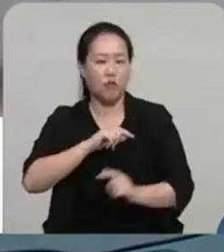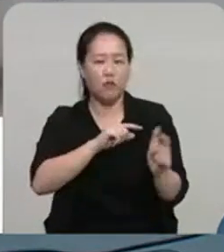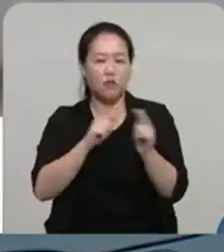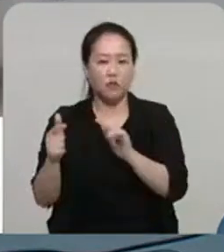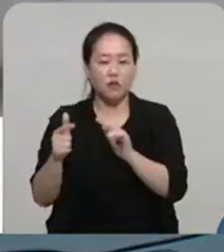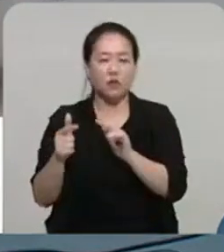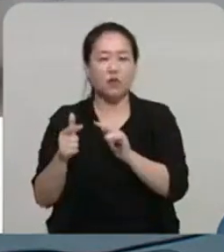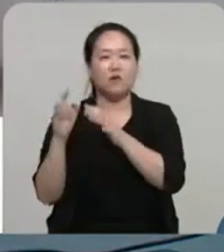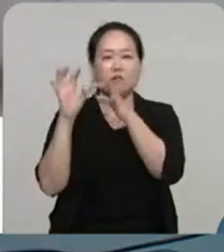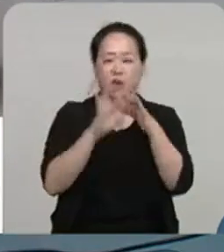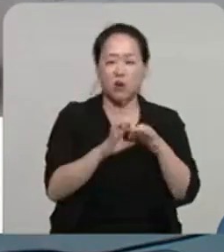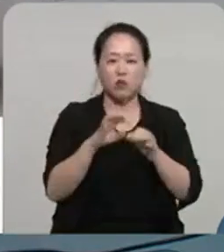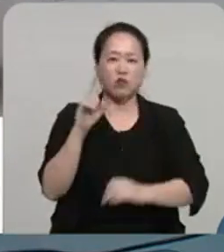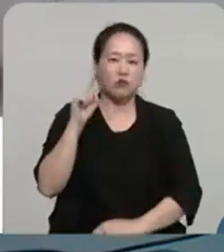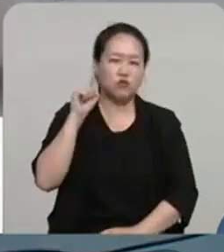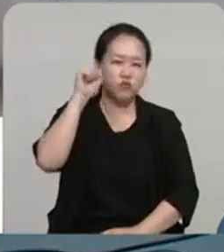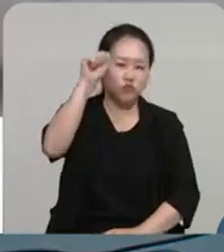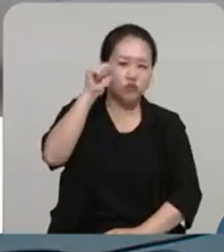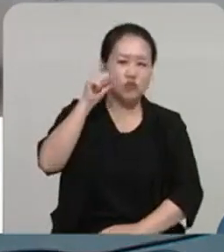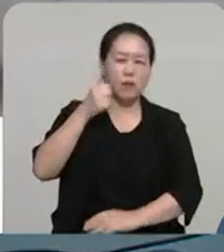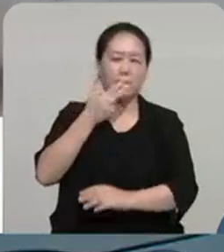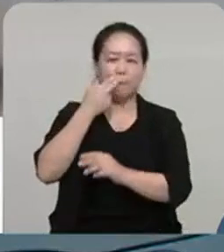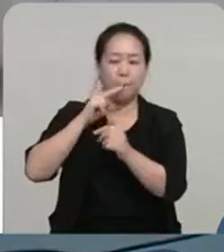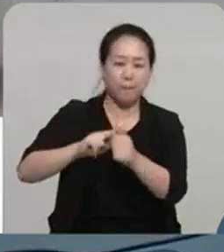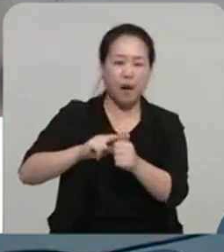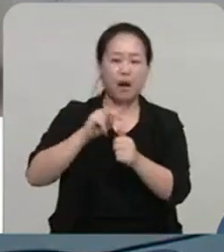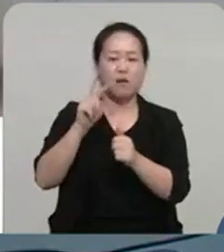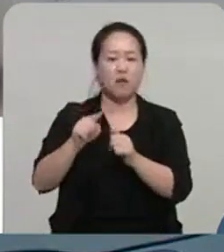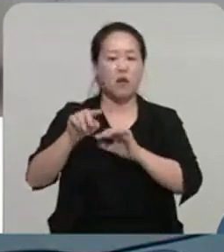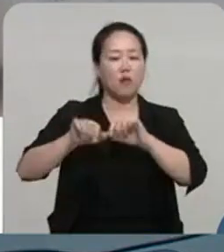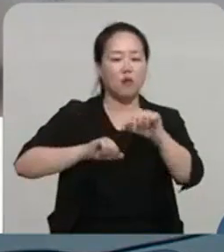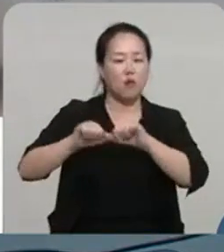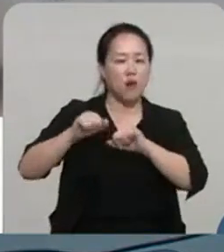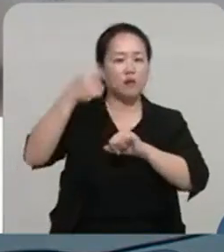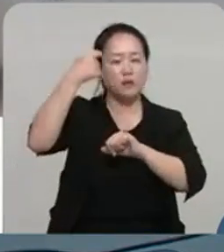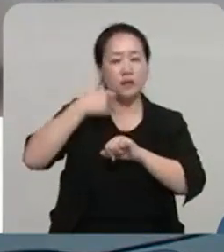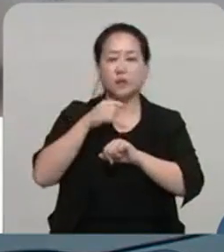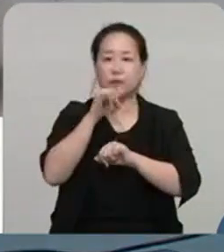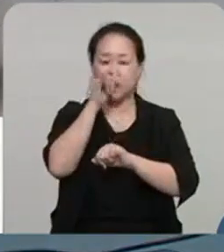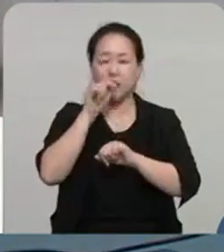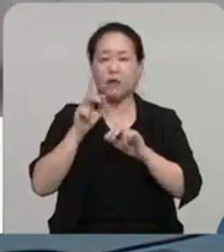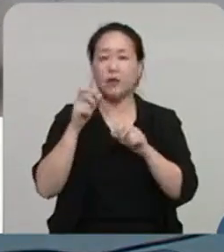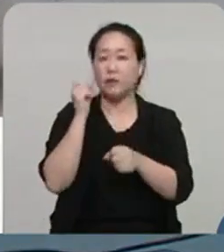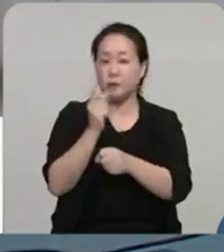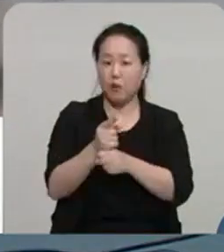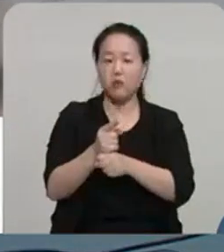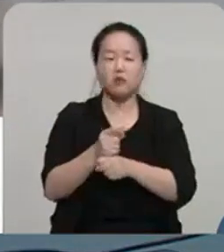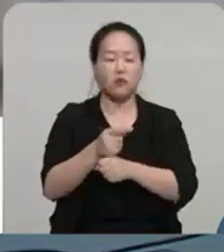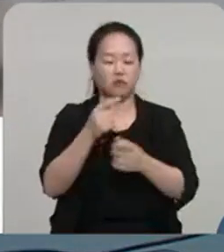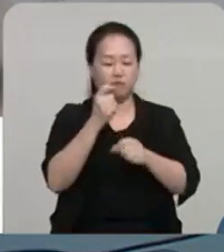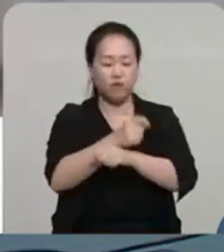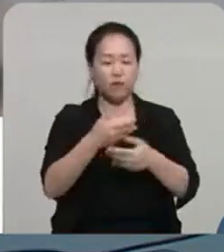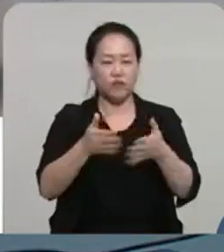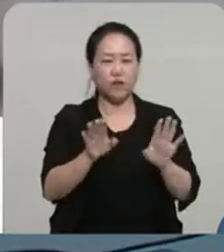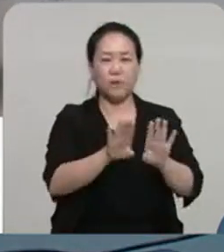일부 의원들은 일찌감치 사무실 을 열고 표밭을 다지고 있어 총선 경쟁도 치열해지고 있습니다.